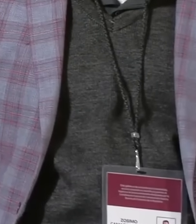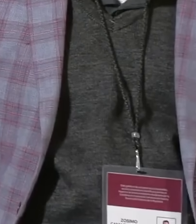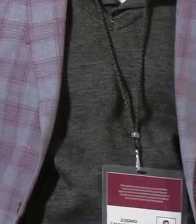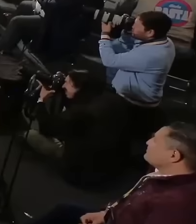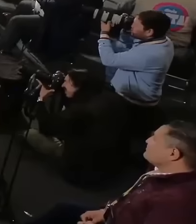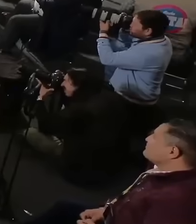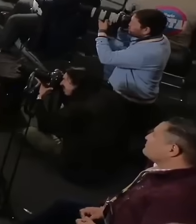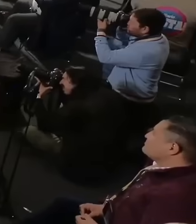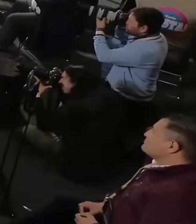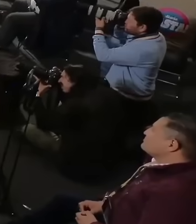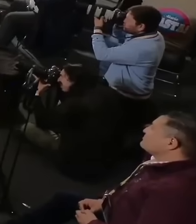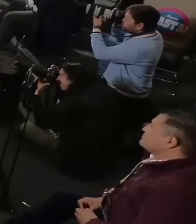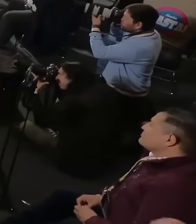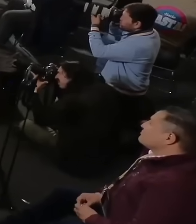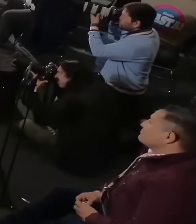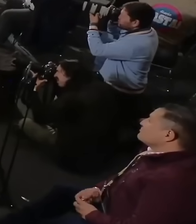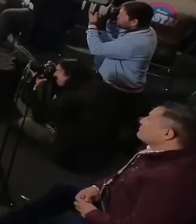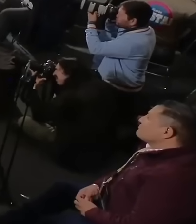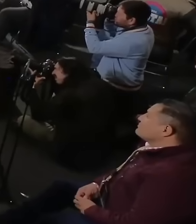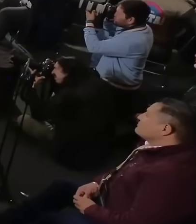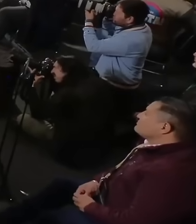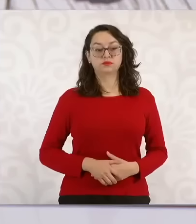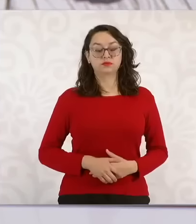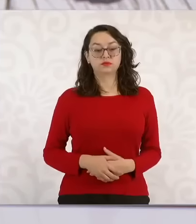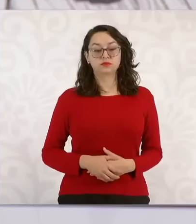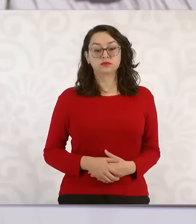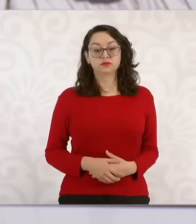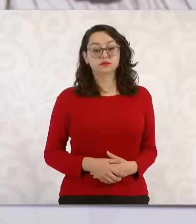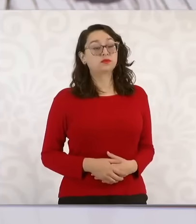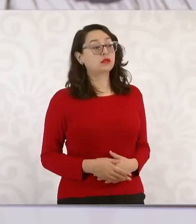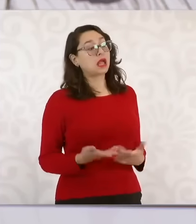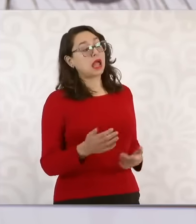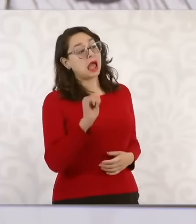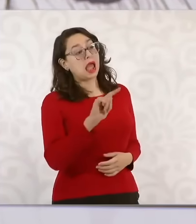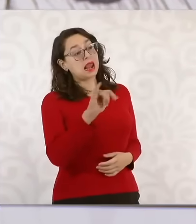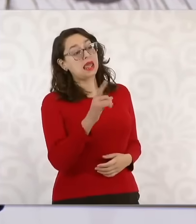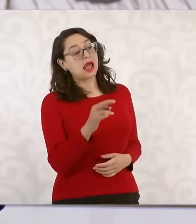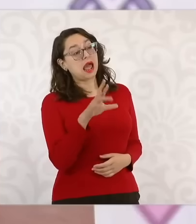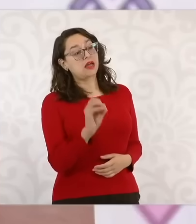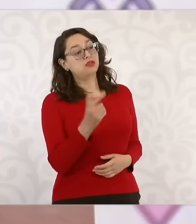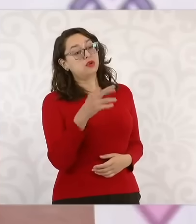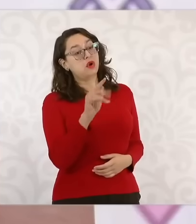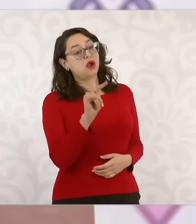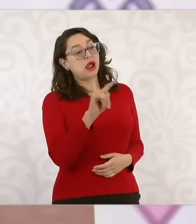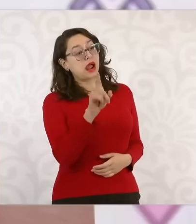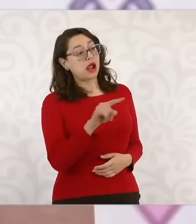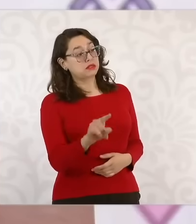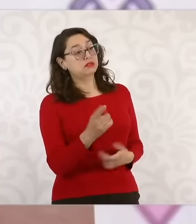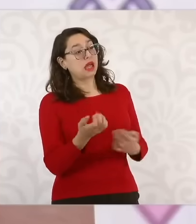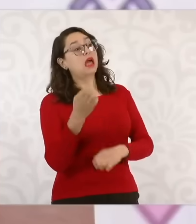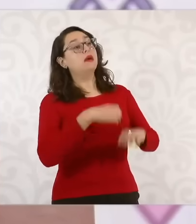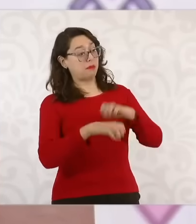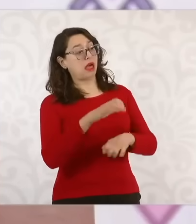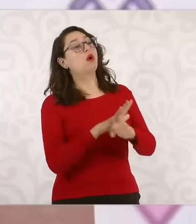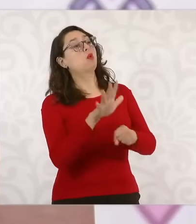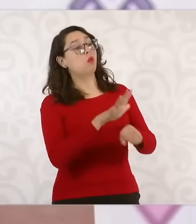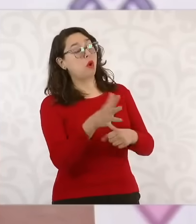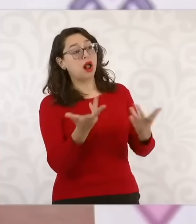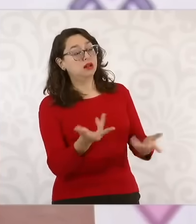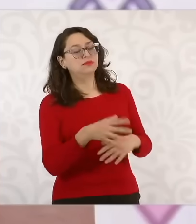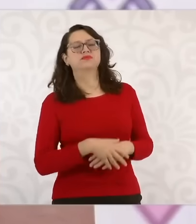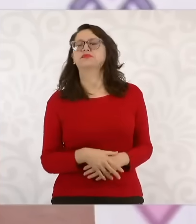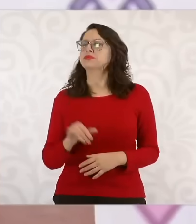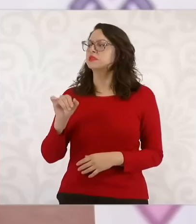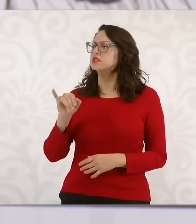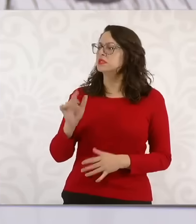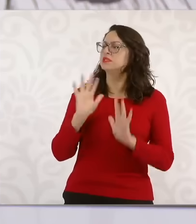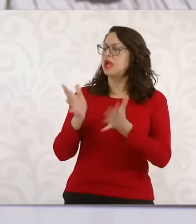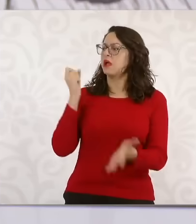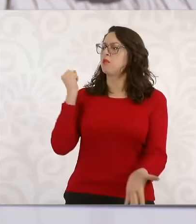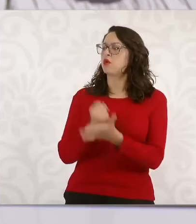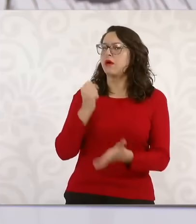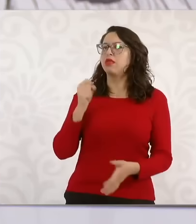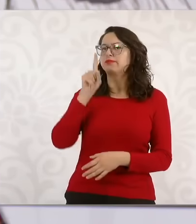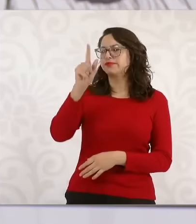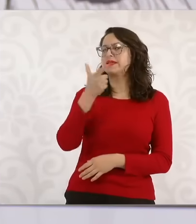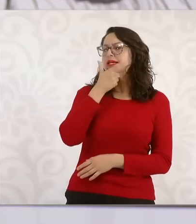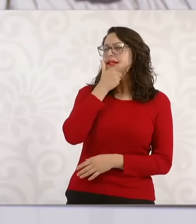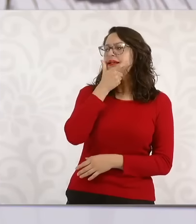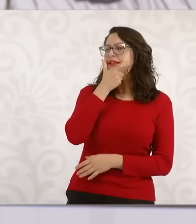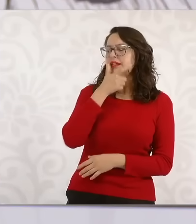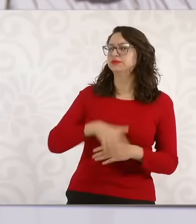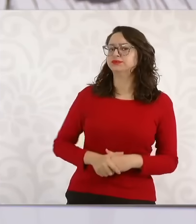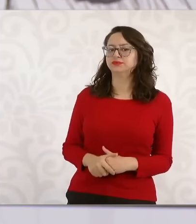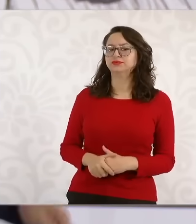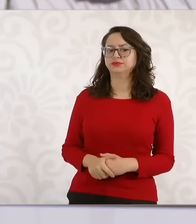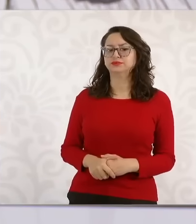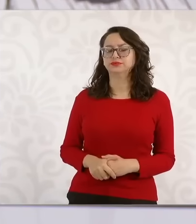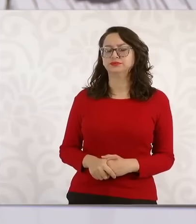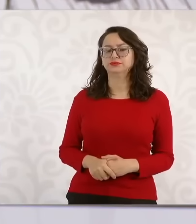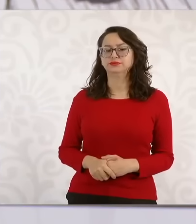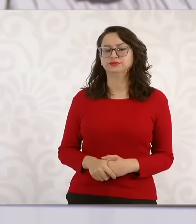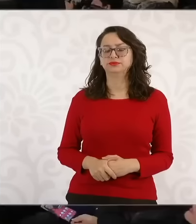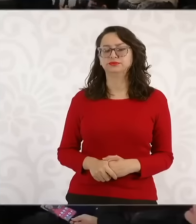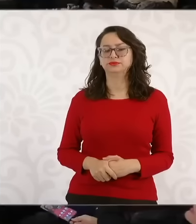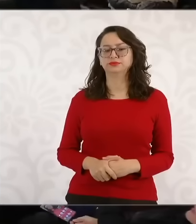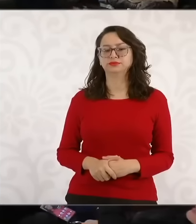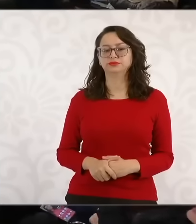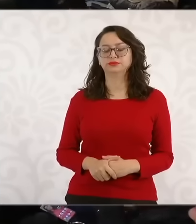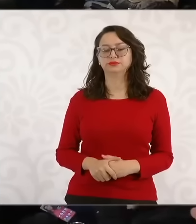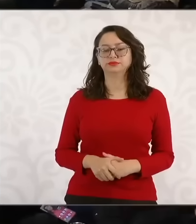ya decir porque ya fue e ya fue pero aprobado el beneplácito va a Gran Bretaña. Gran Bretaña. Sí,